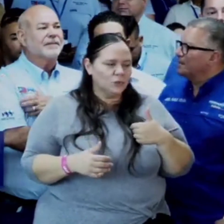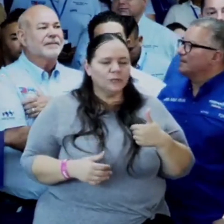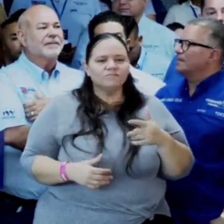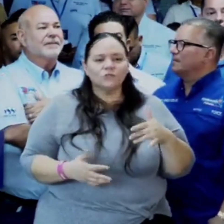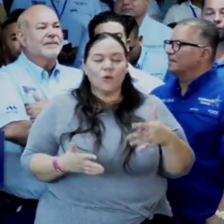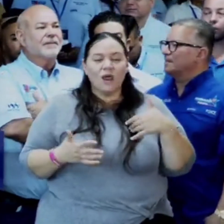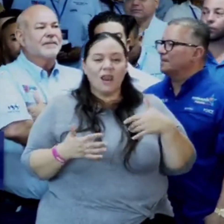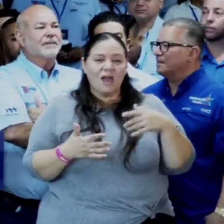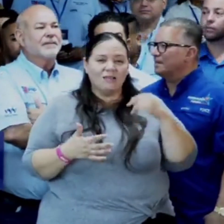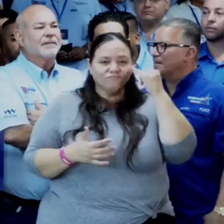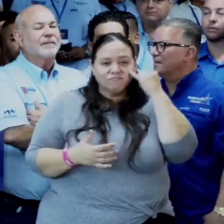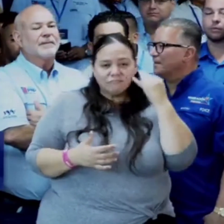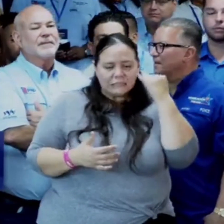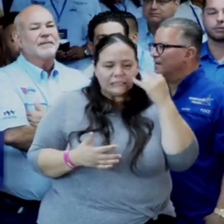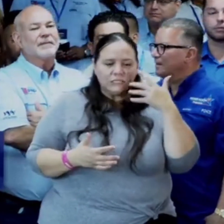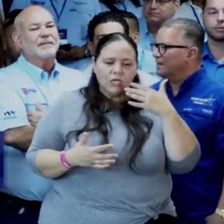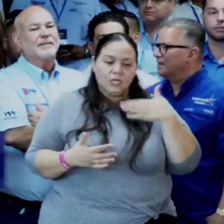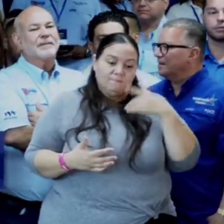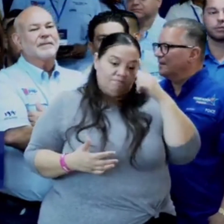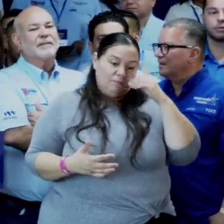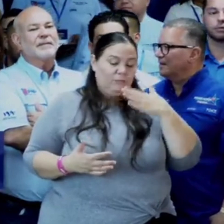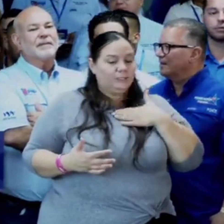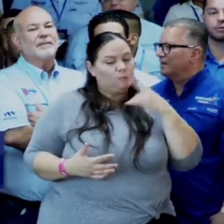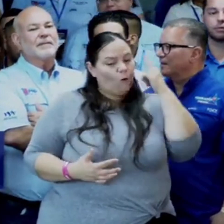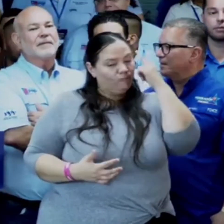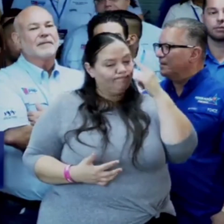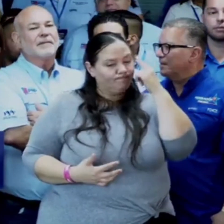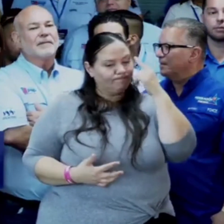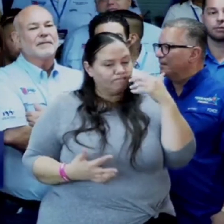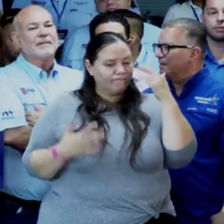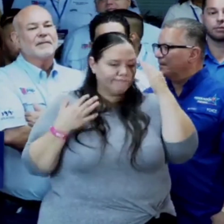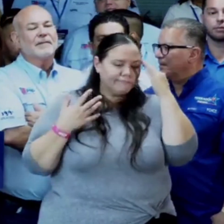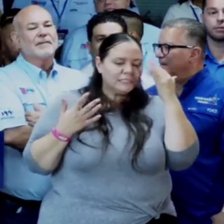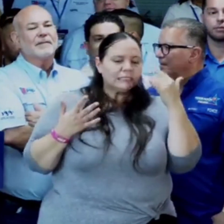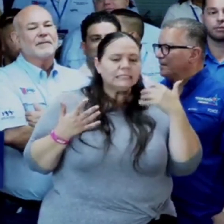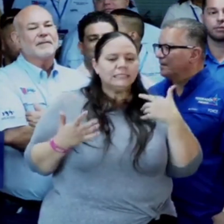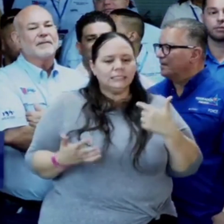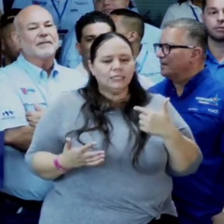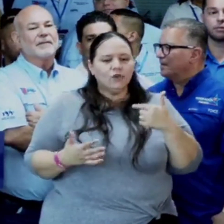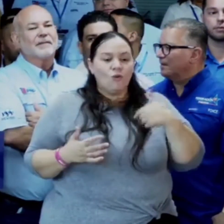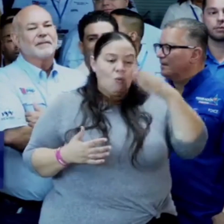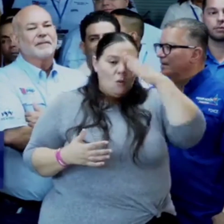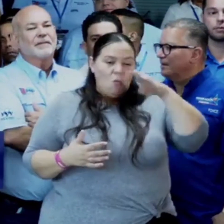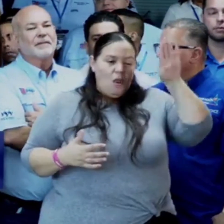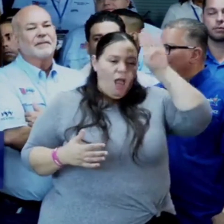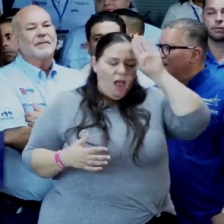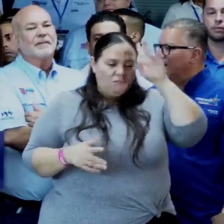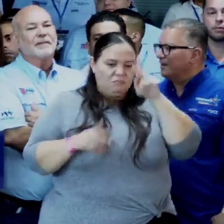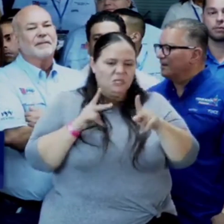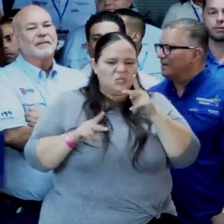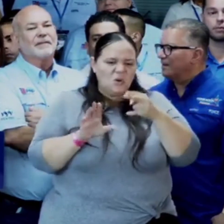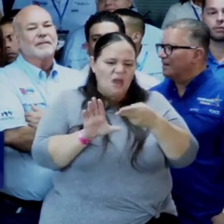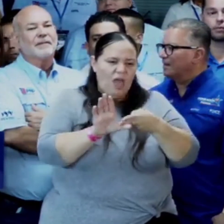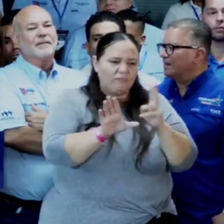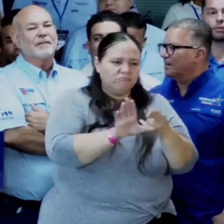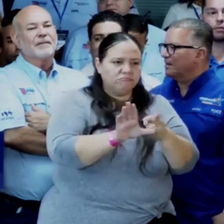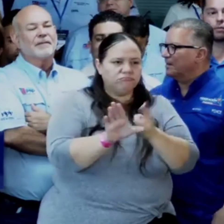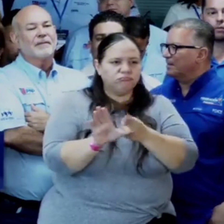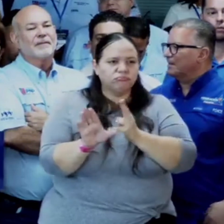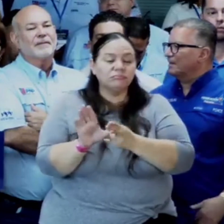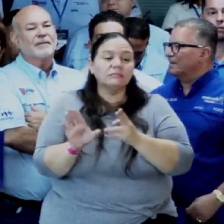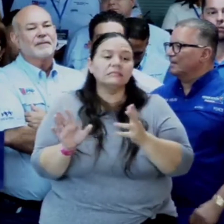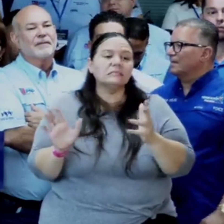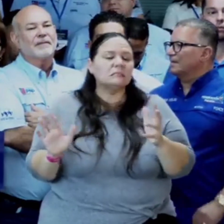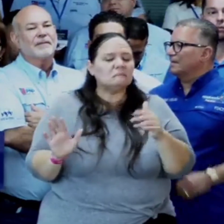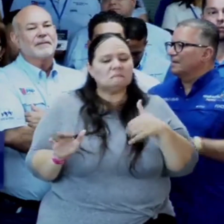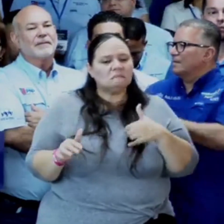eso a mi juicio ha vaciado al partido popular al punto de de no representar eh con fuerza un